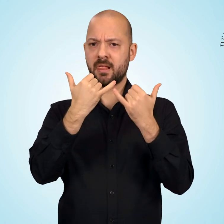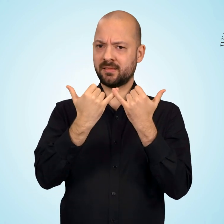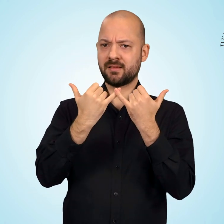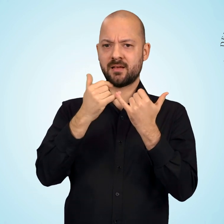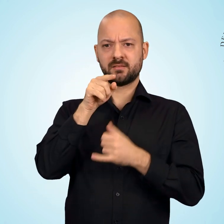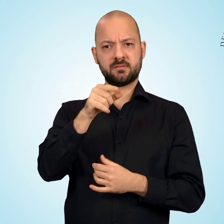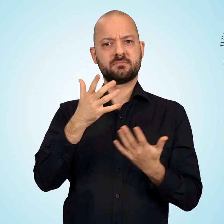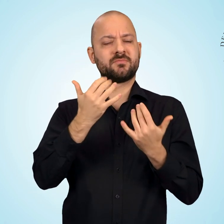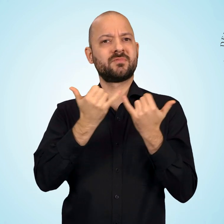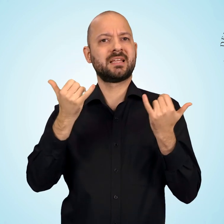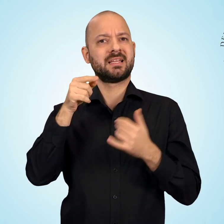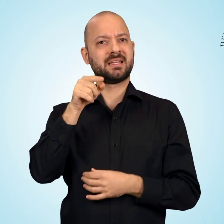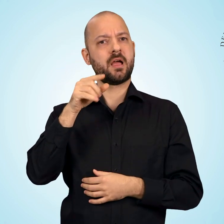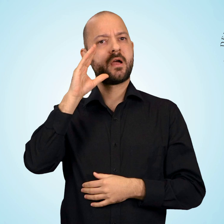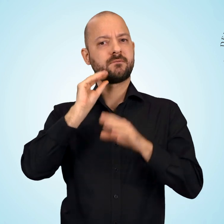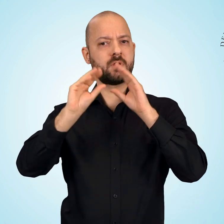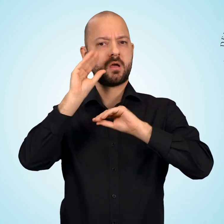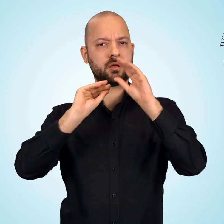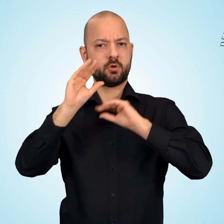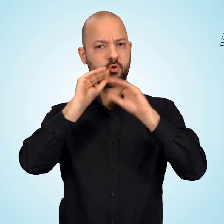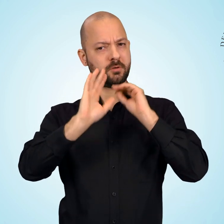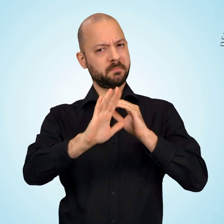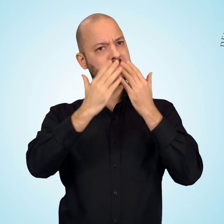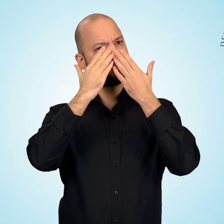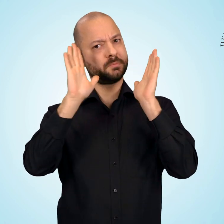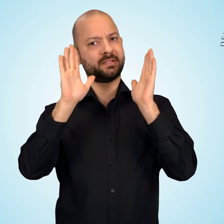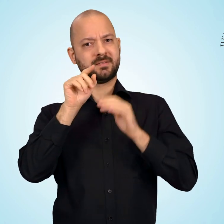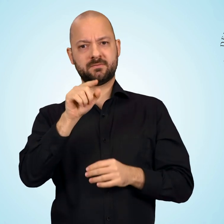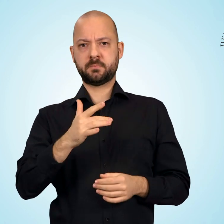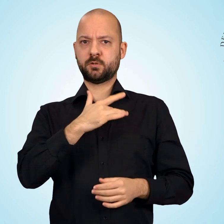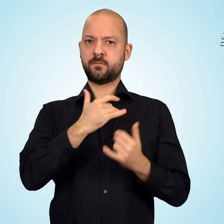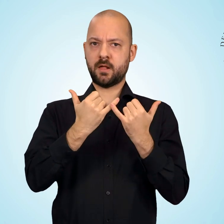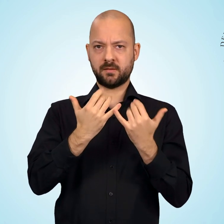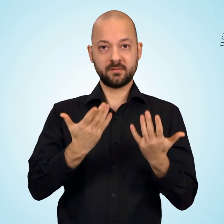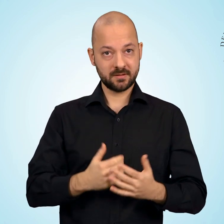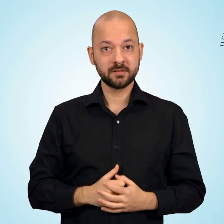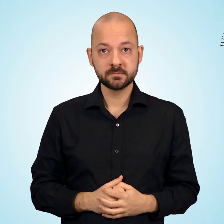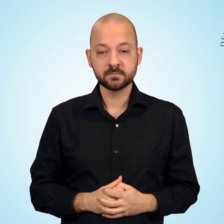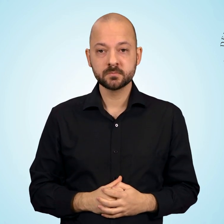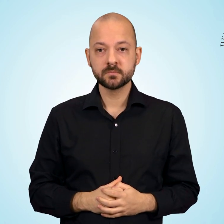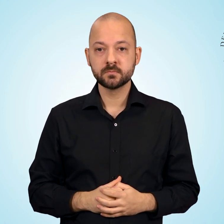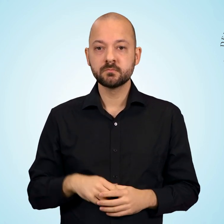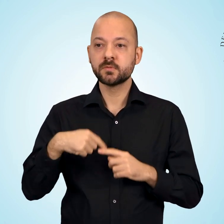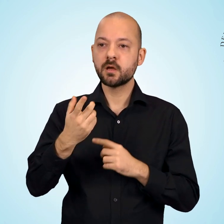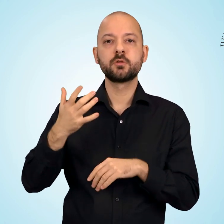für Eltern von hörbehinderten Kindern – aus erfahrungsbasierter Perspektive der betroffenen Eltern“